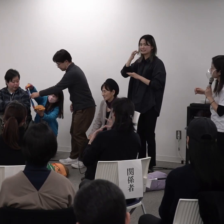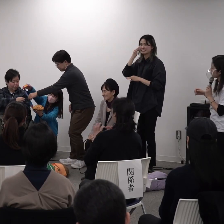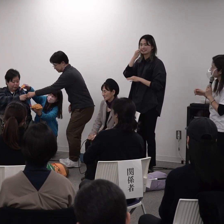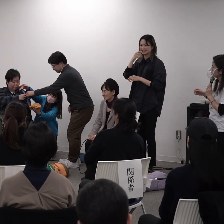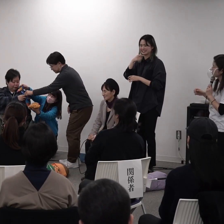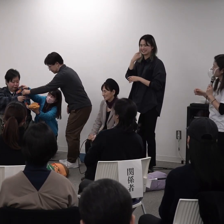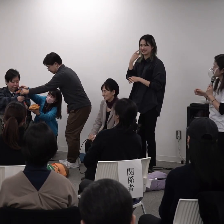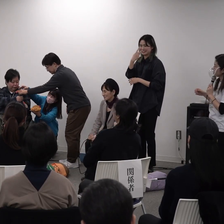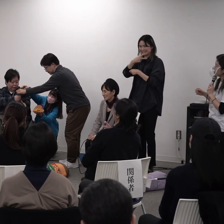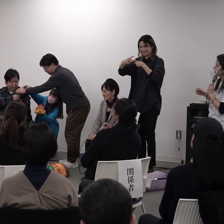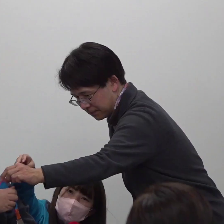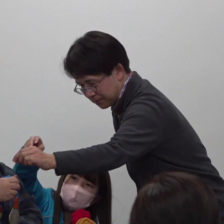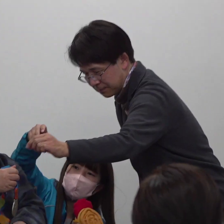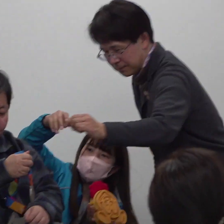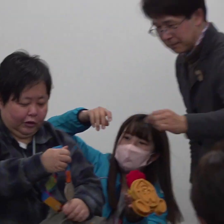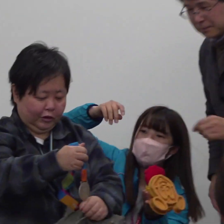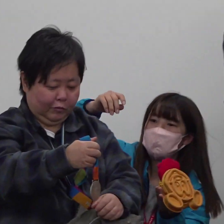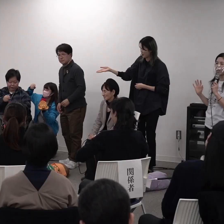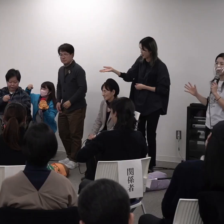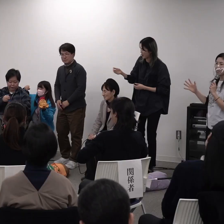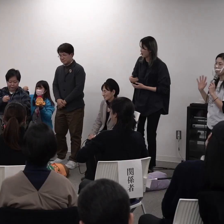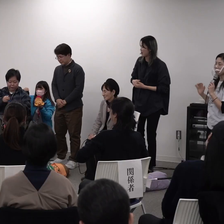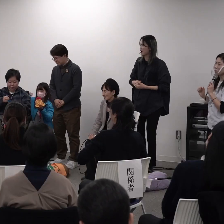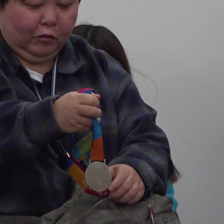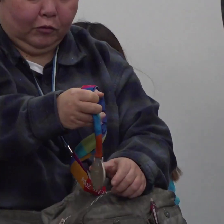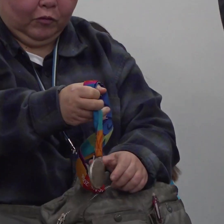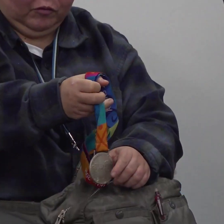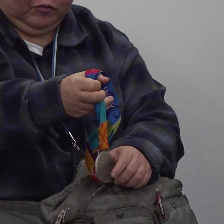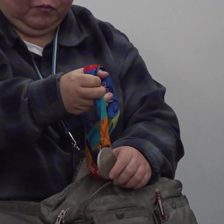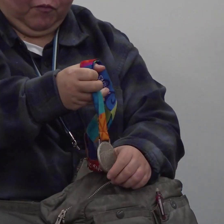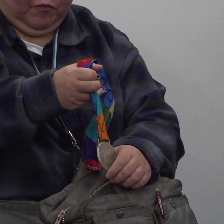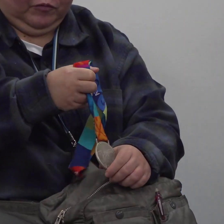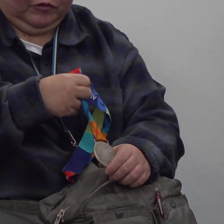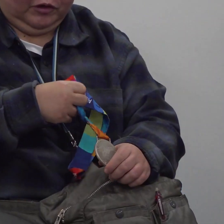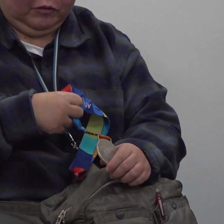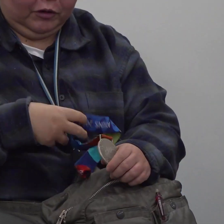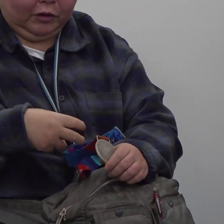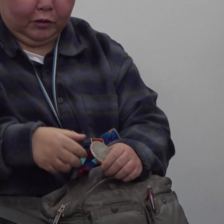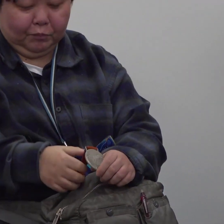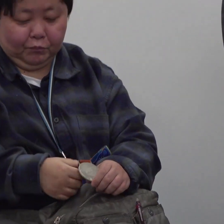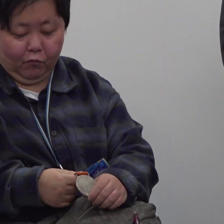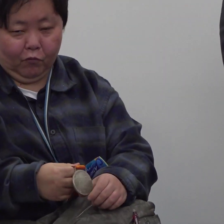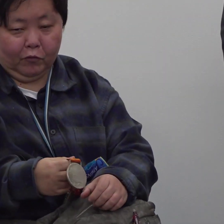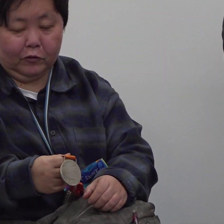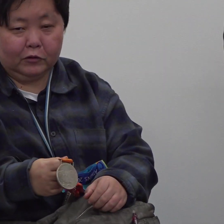銀メダル 出てきました 今日 実際に見ていただこうと思って持ってきて いただきました貴重な銀メダル